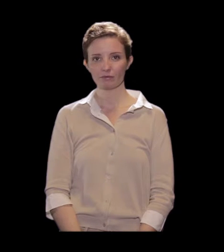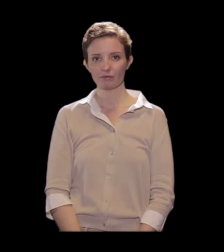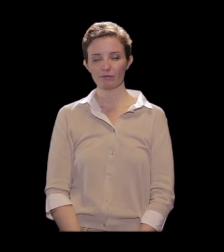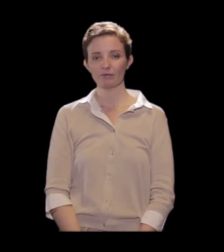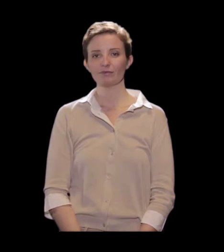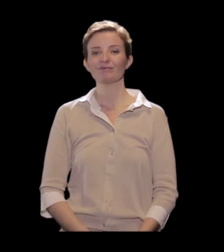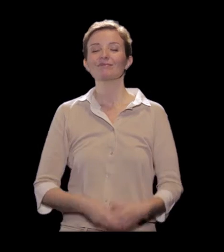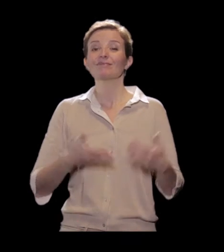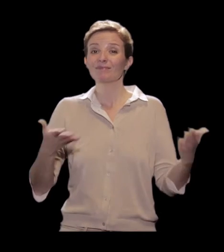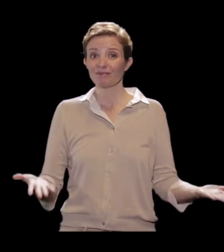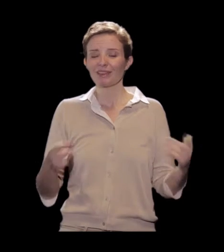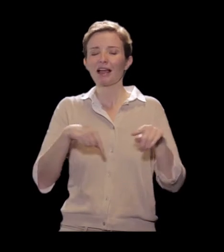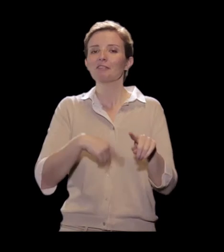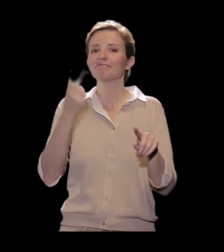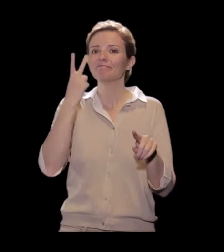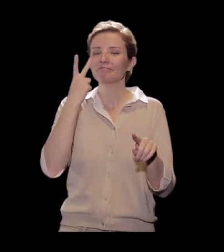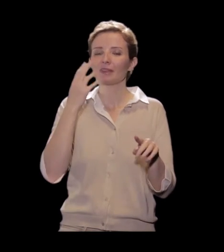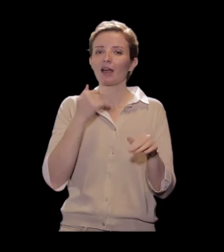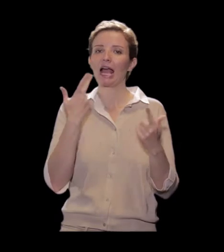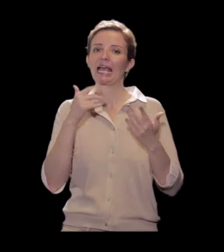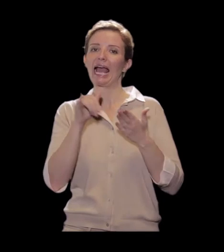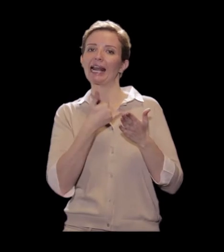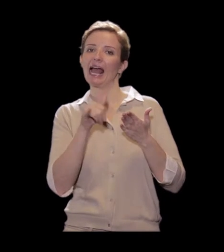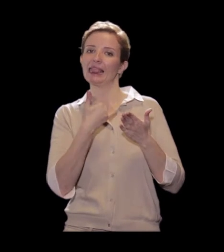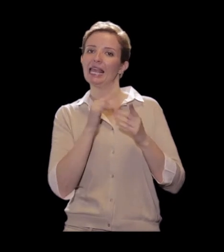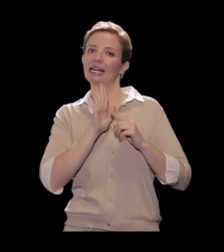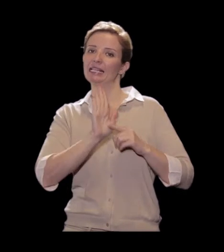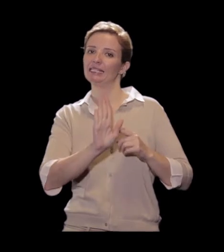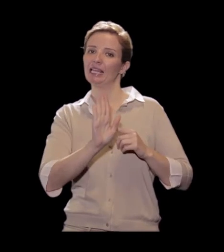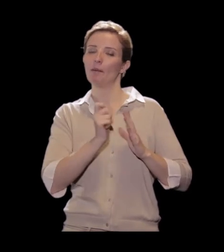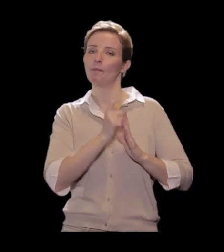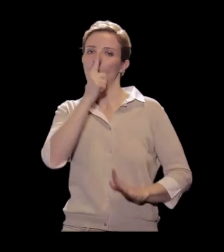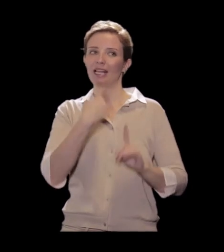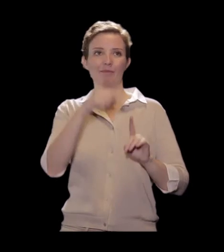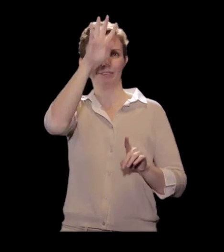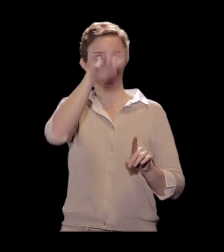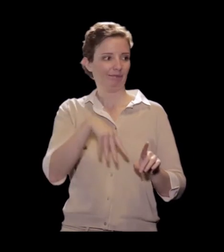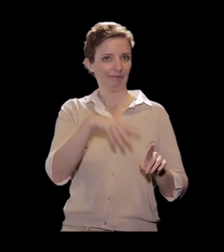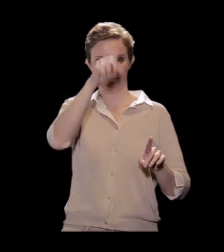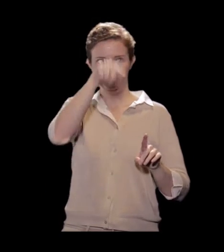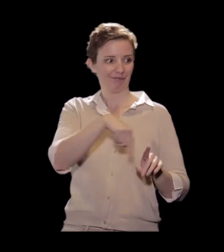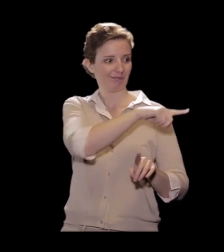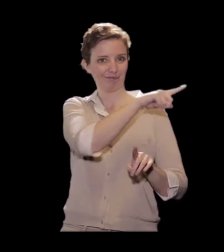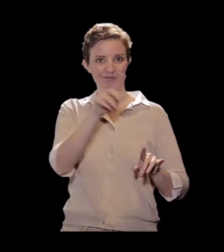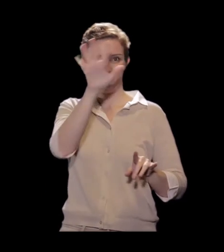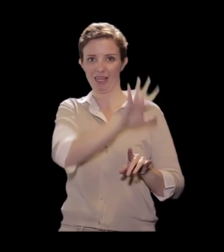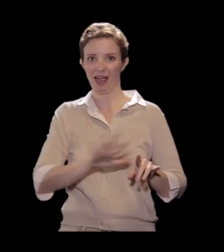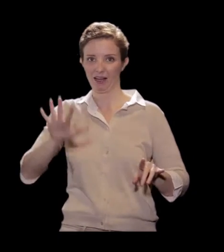Vediamo ora alcune caratteristiche del piano cartesiano che sono alcune formule.